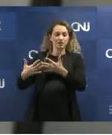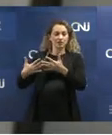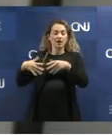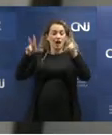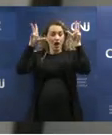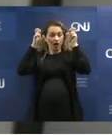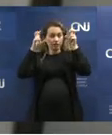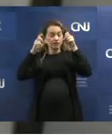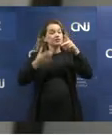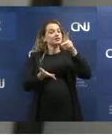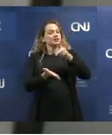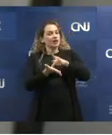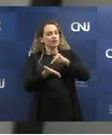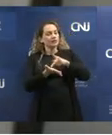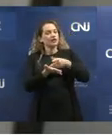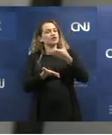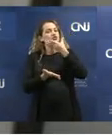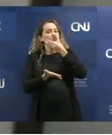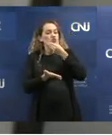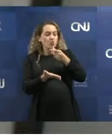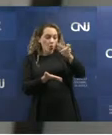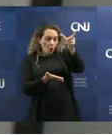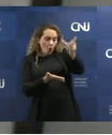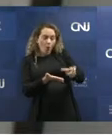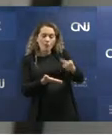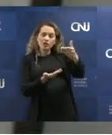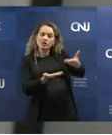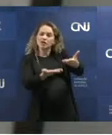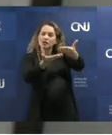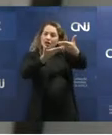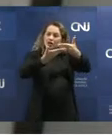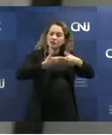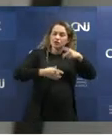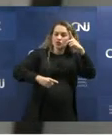na verdade, um homem público que tenha recebido contra si uma denúncia